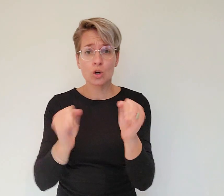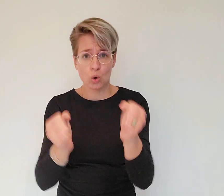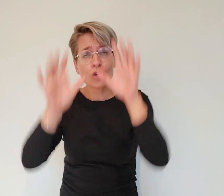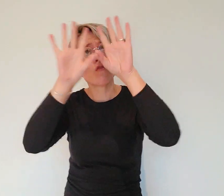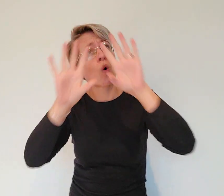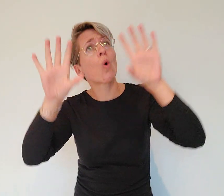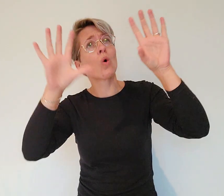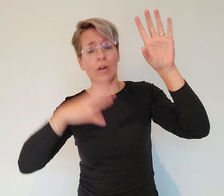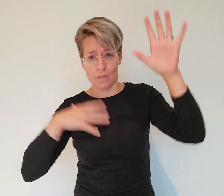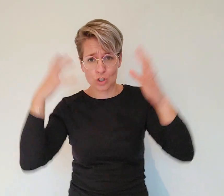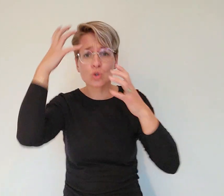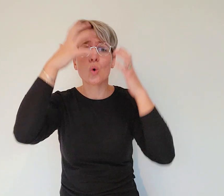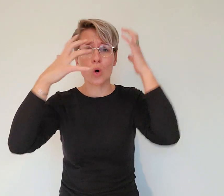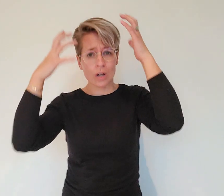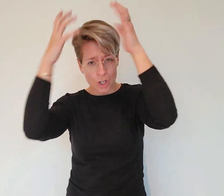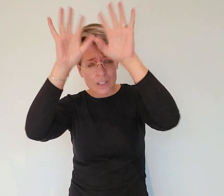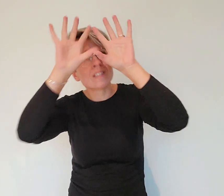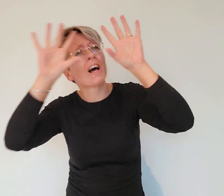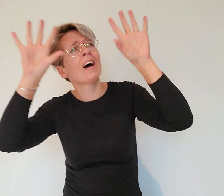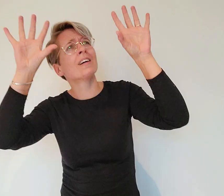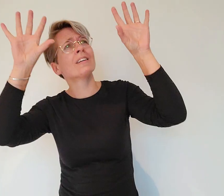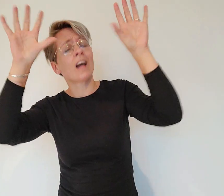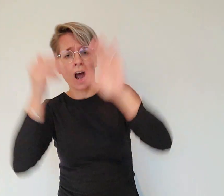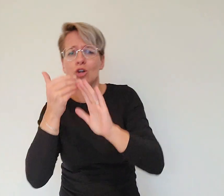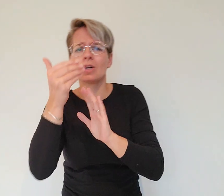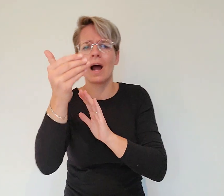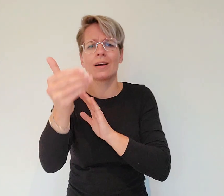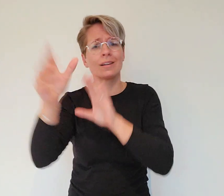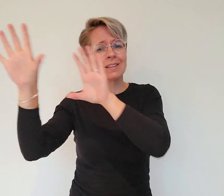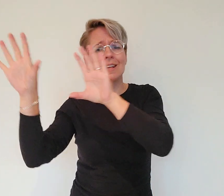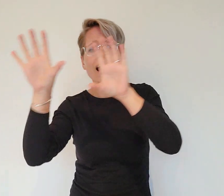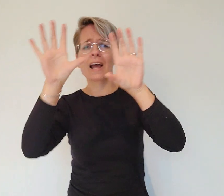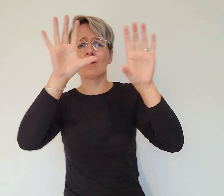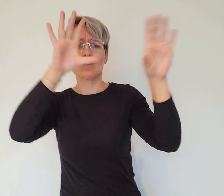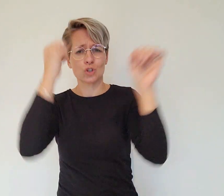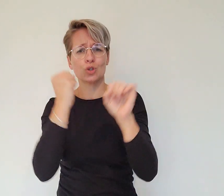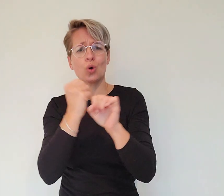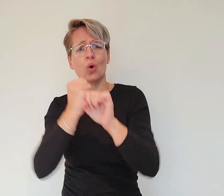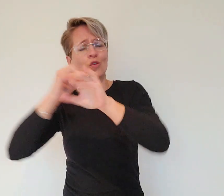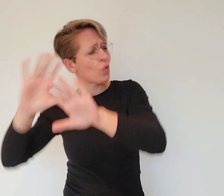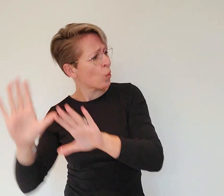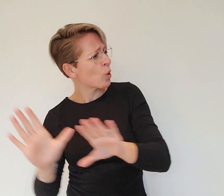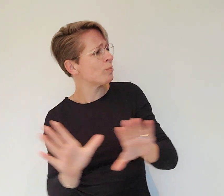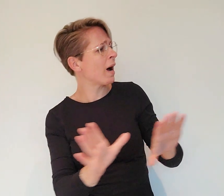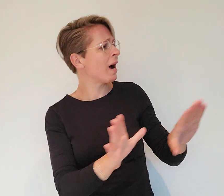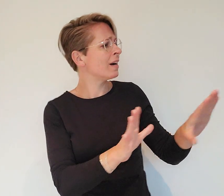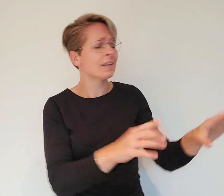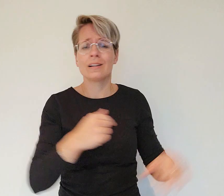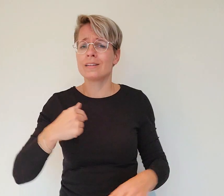Er konden wolken vol zorgen zijn Uiteindelijk dreven ze toch voorbij